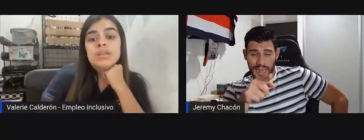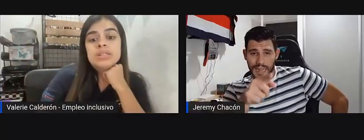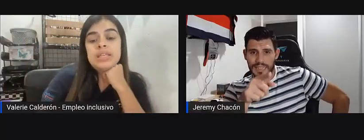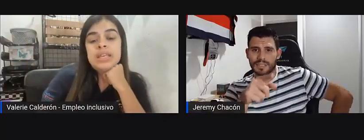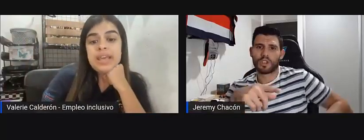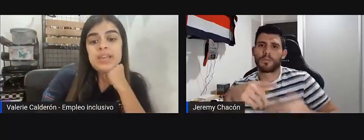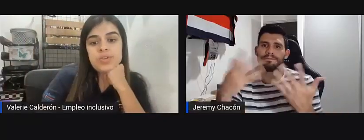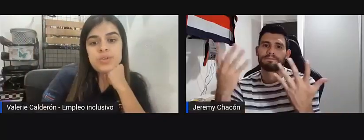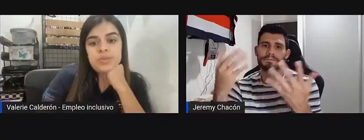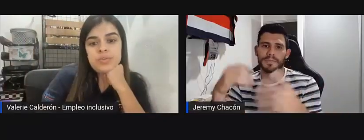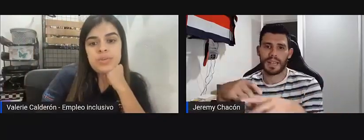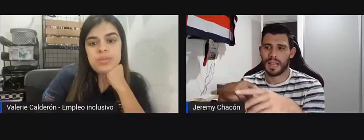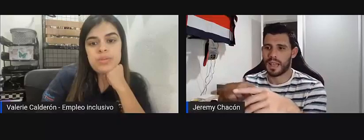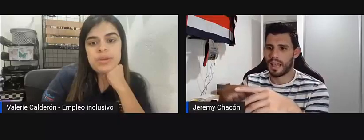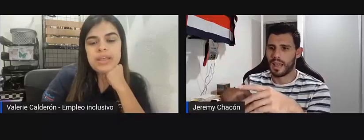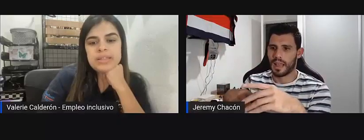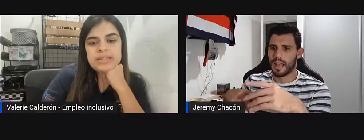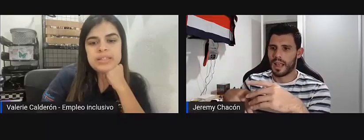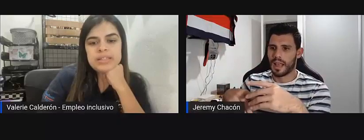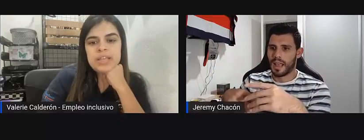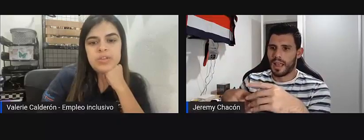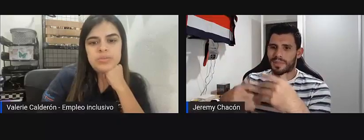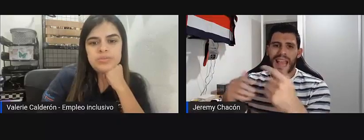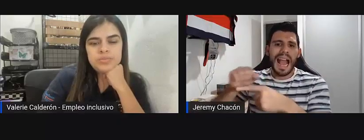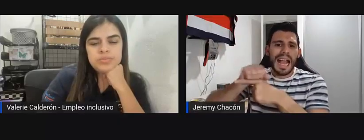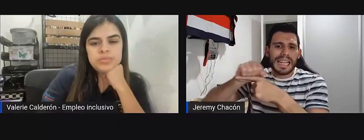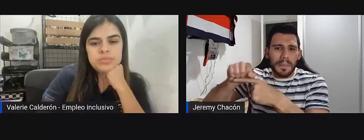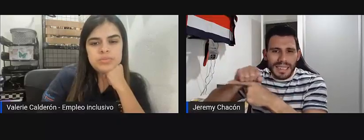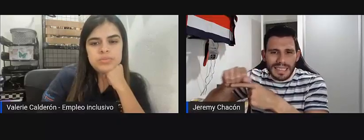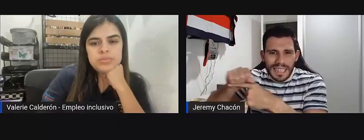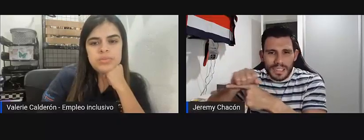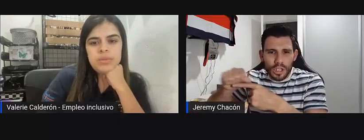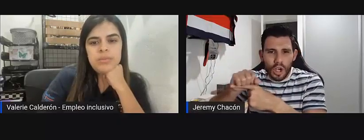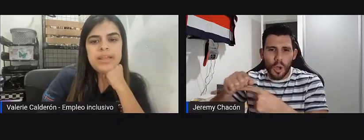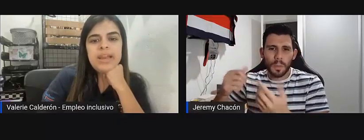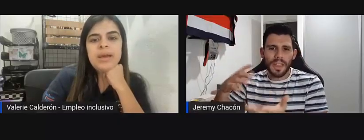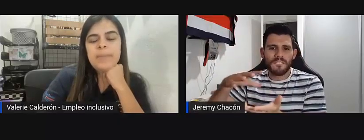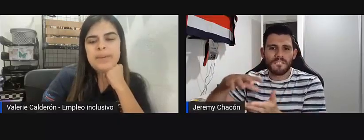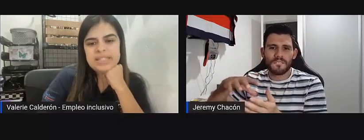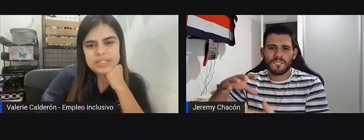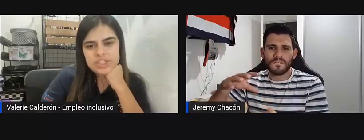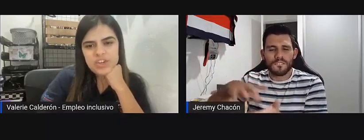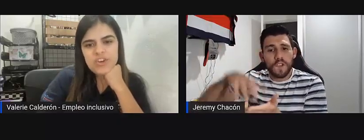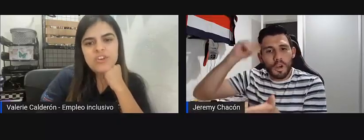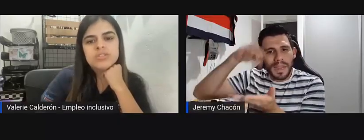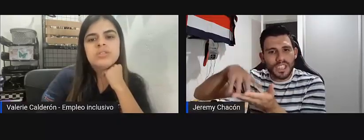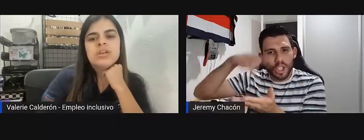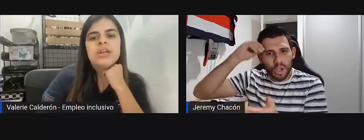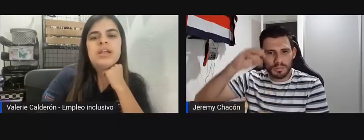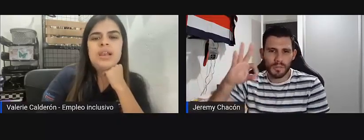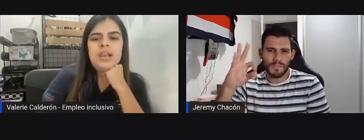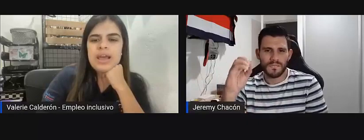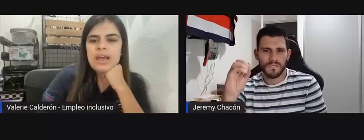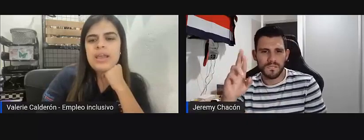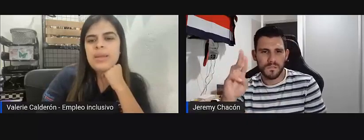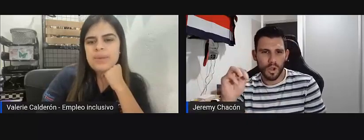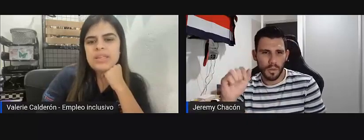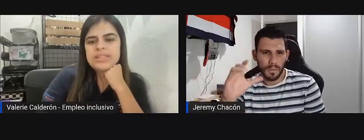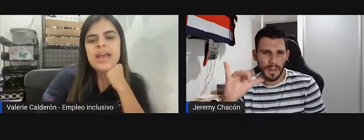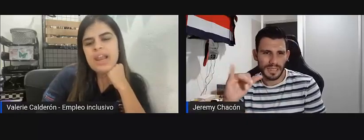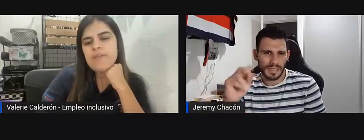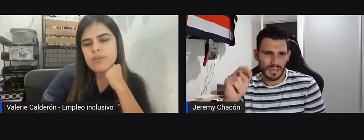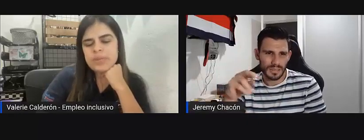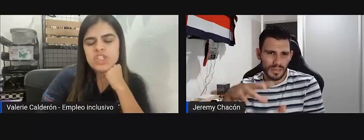Sí y eso verdad que estás diciendo verdad la capacitación la el aprendizaje la formación